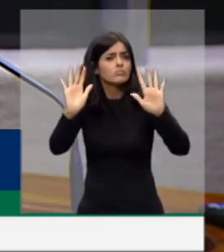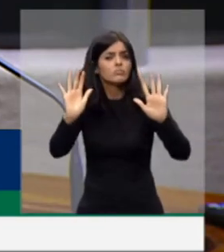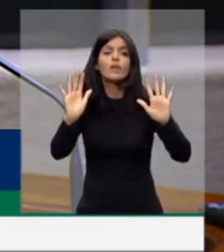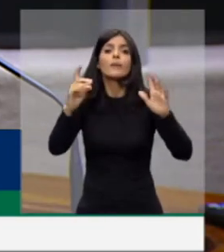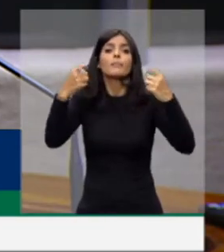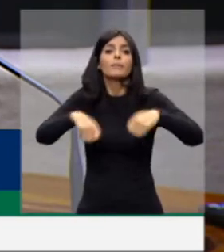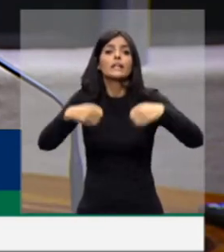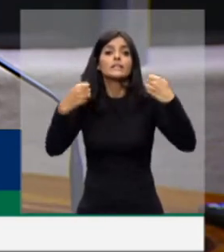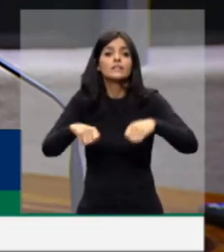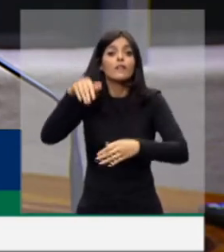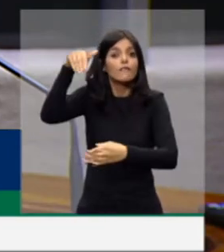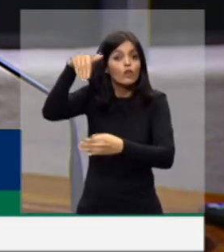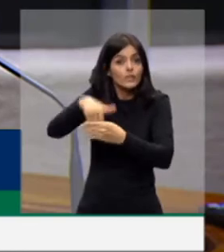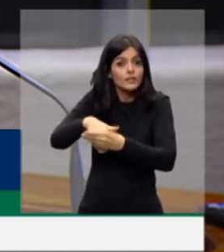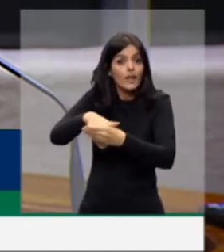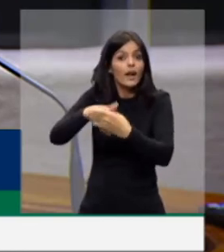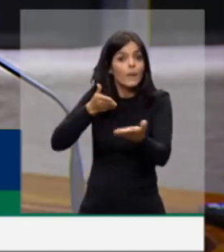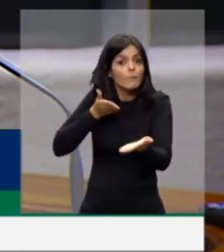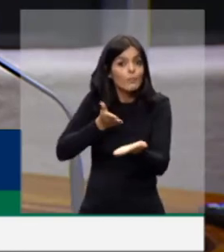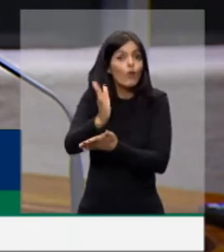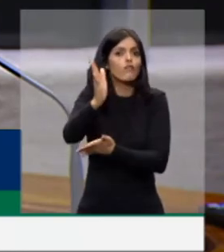PARA MUNICÍPIOS QUE TEM MENOS COMPASSADO DA INVESTIMENTO E NÃO AQUELES QUE TEM MAIOR QUE